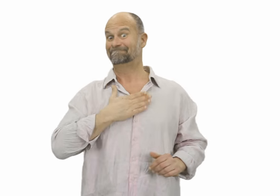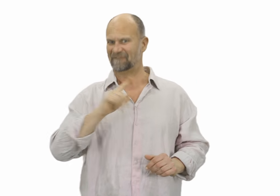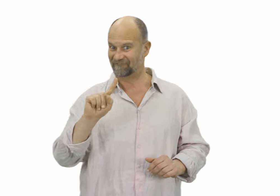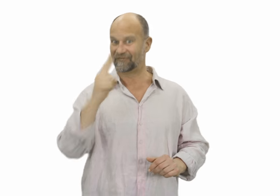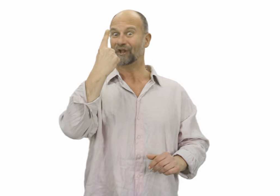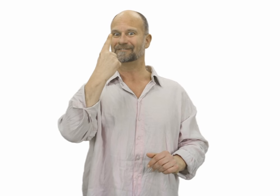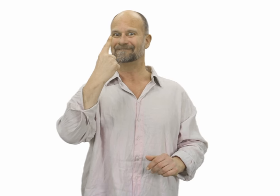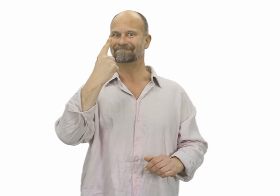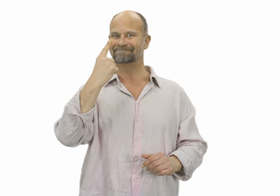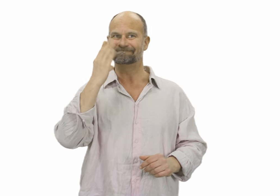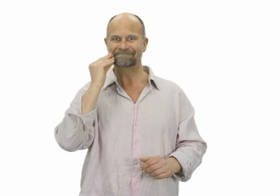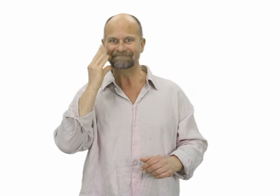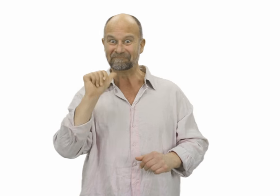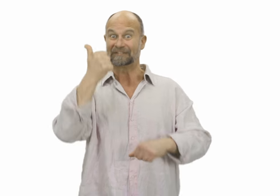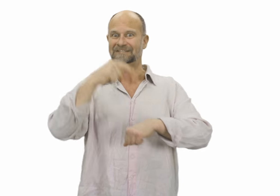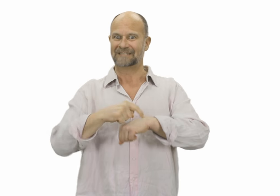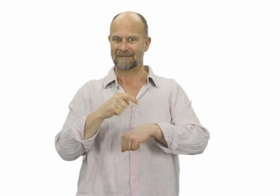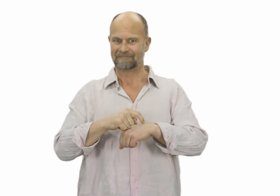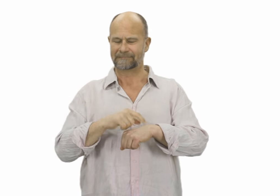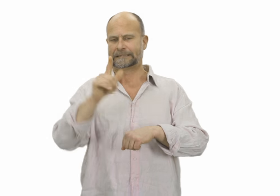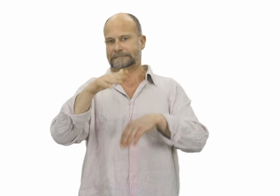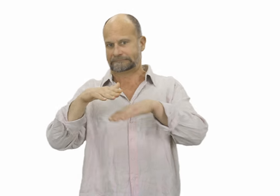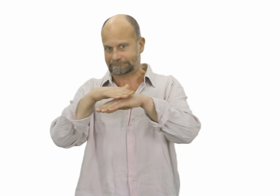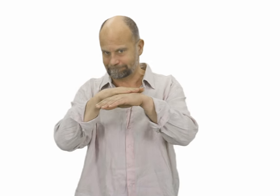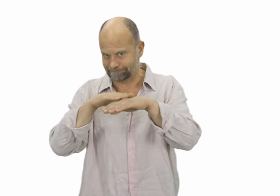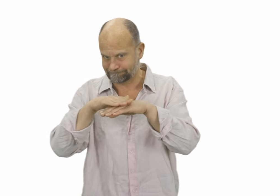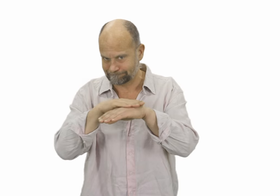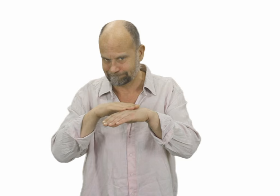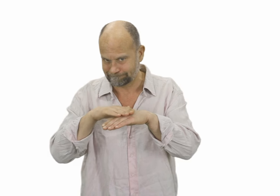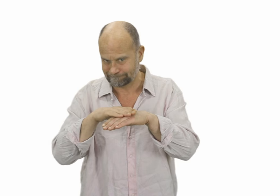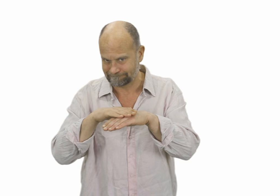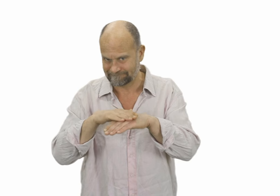Das war meine erste Erfahrung überhaupt mit einer Filmkamera. DESHALB: Entschuldigt bitte!